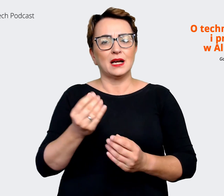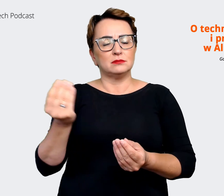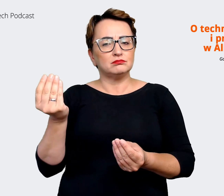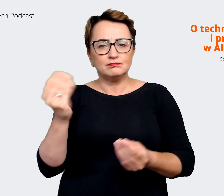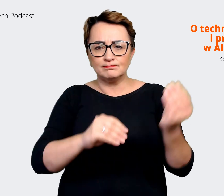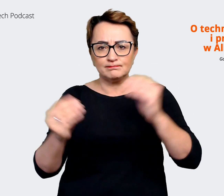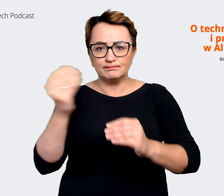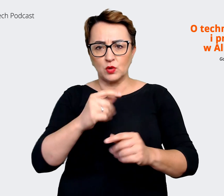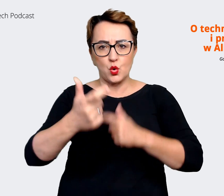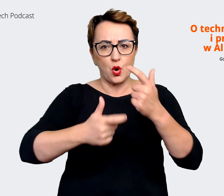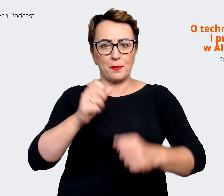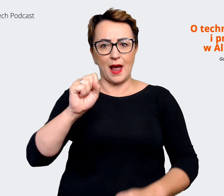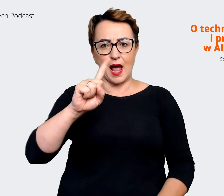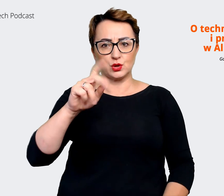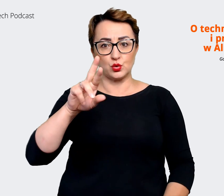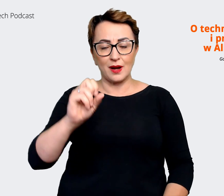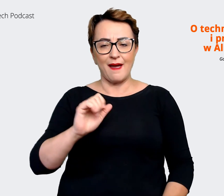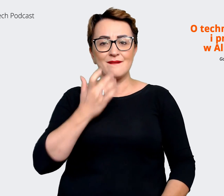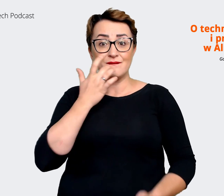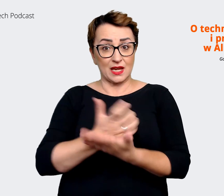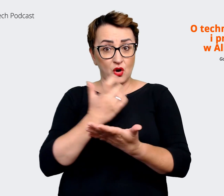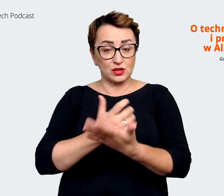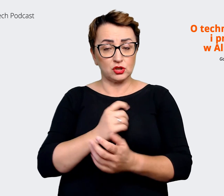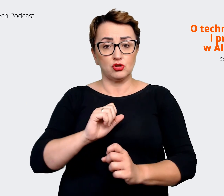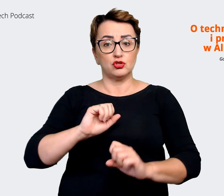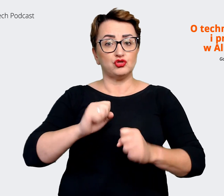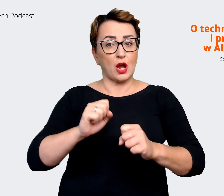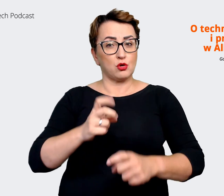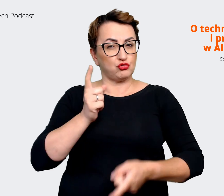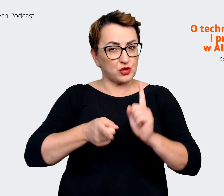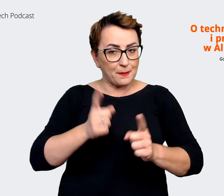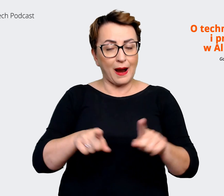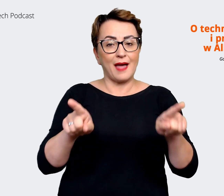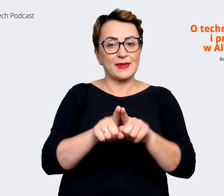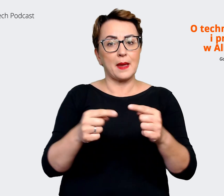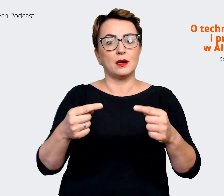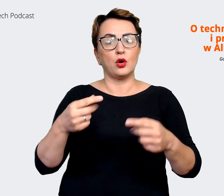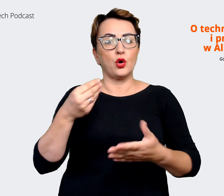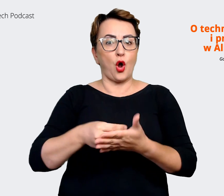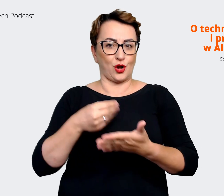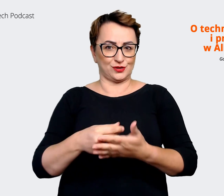które wykorzystujemy działały szybko, ale też w odpowiednim koszcie, bo jednak w chmurze nie